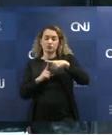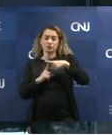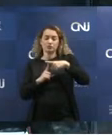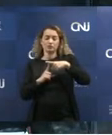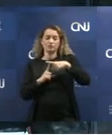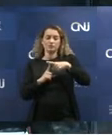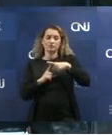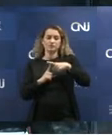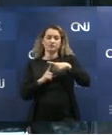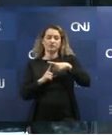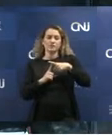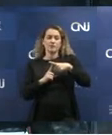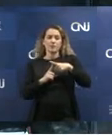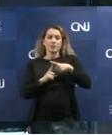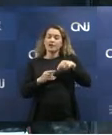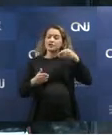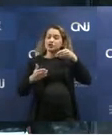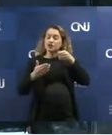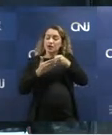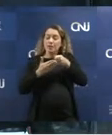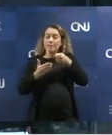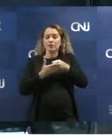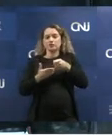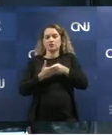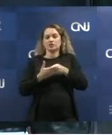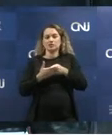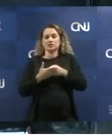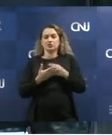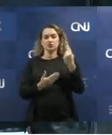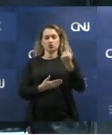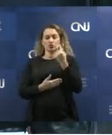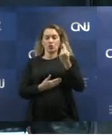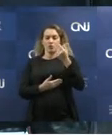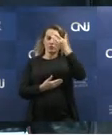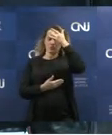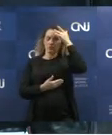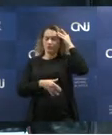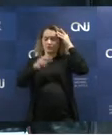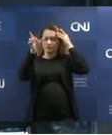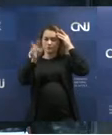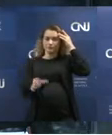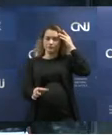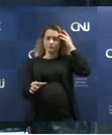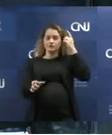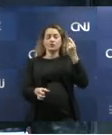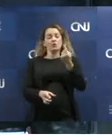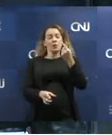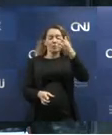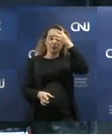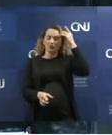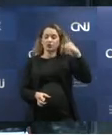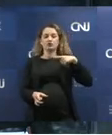imputação, absolutamente ninguém. Então, ninguém tem culpa na gestão administrativa.